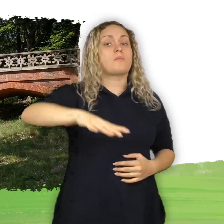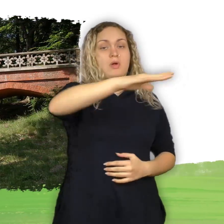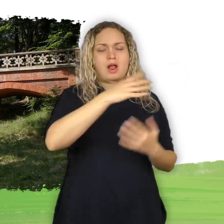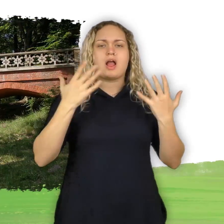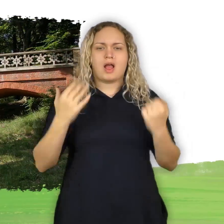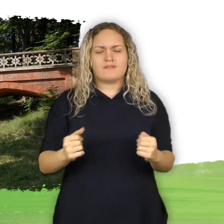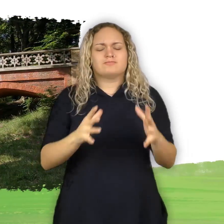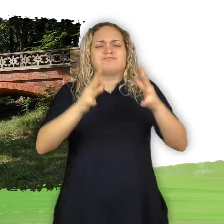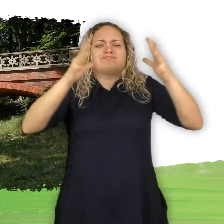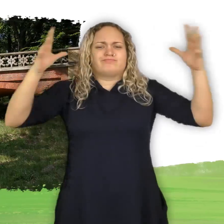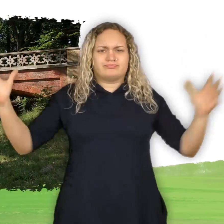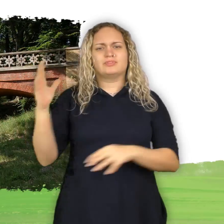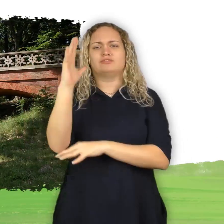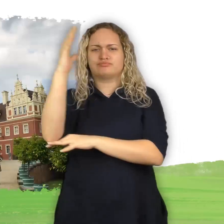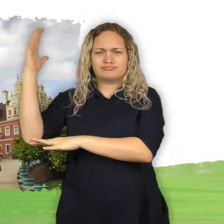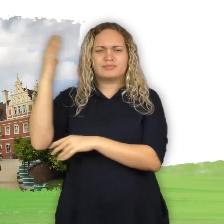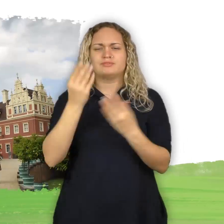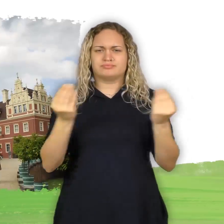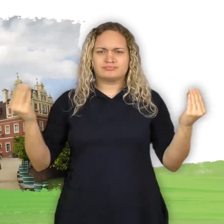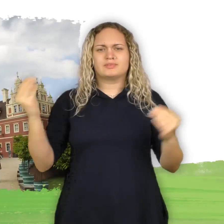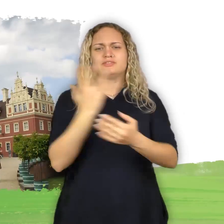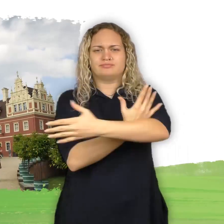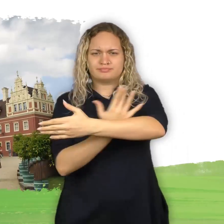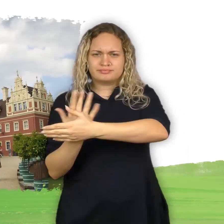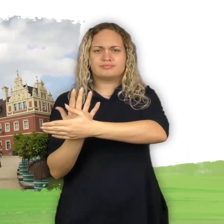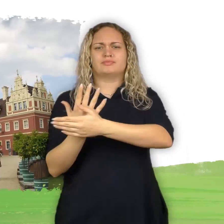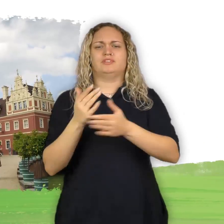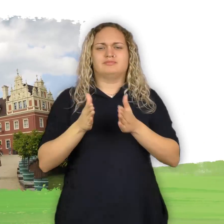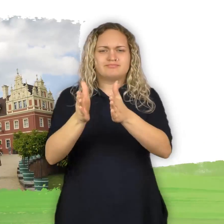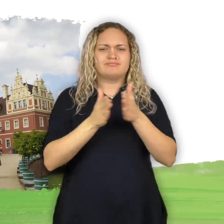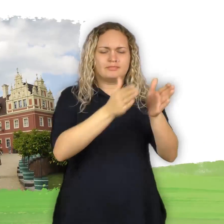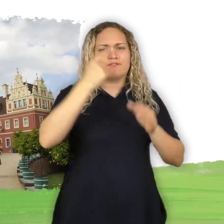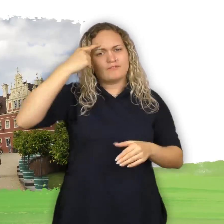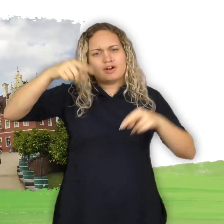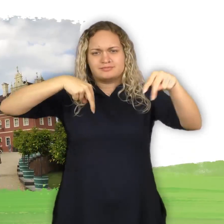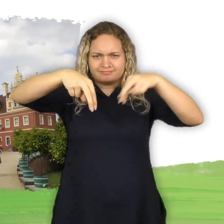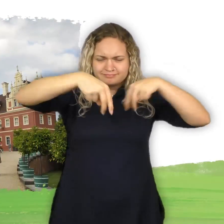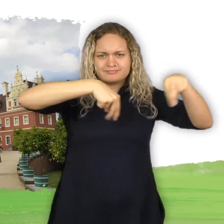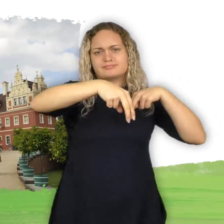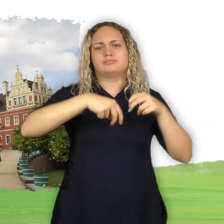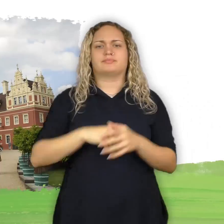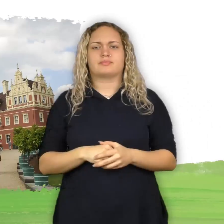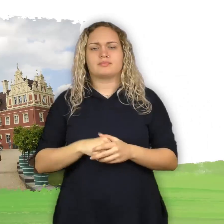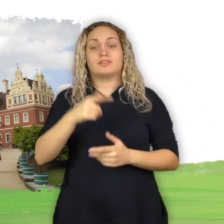Po stronie polskiej jest duży obszar parku z drzewami, roślinami, alejkami.